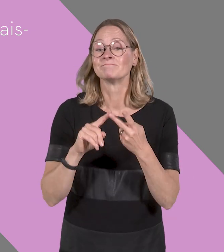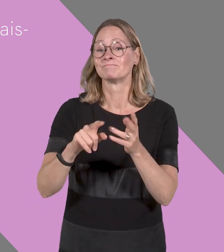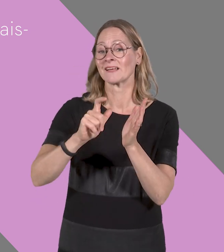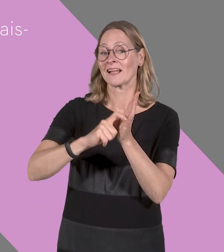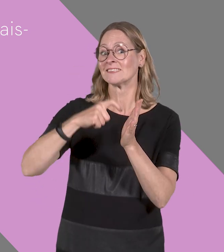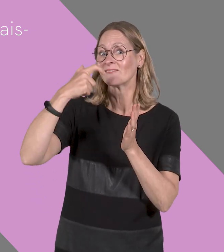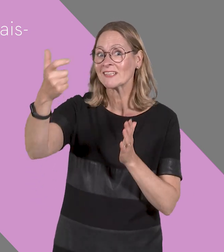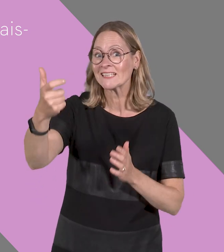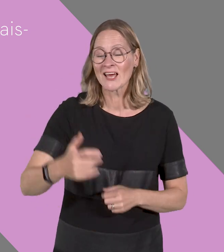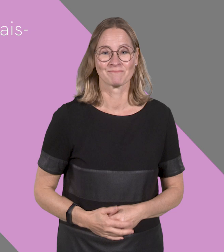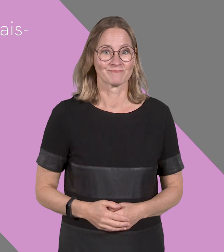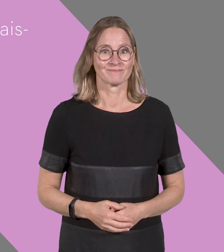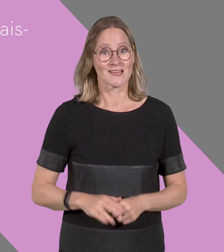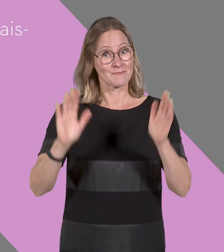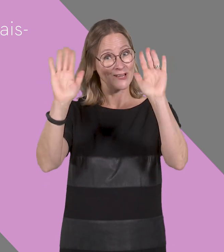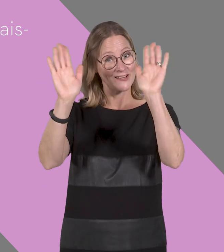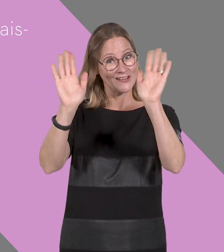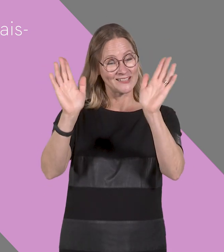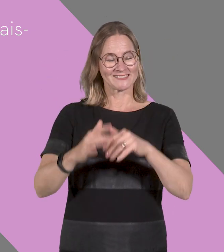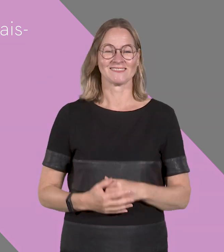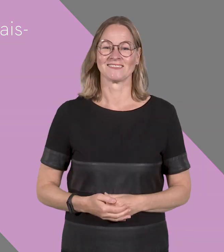Ensi viikkoon, moi moi!